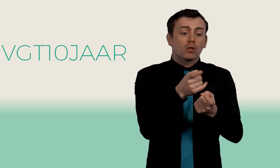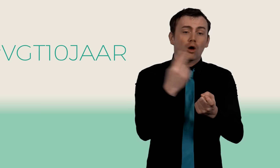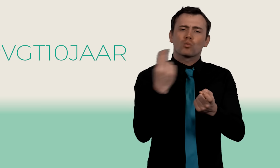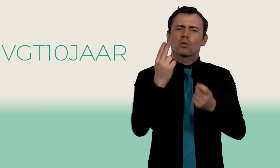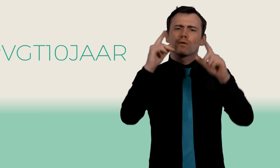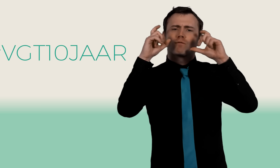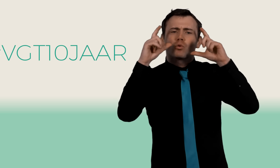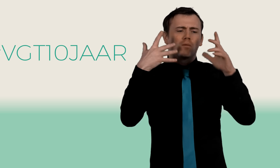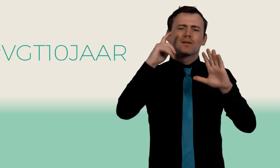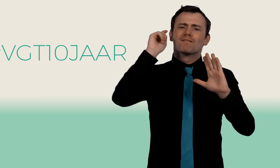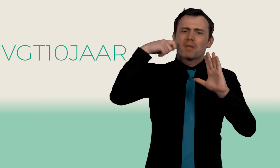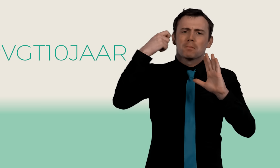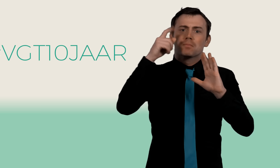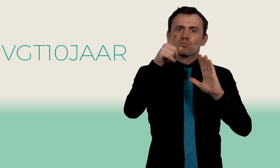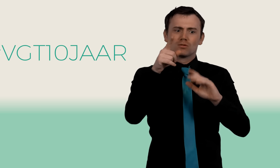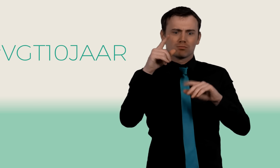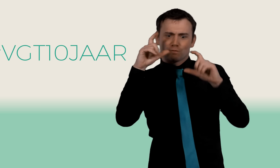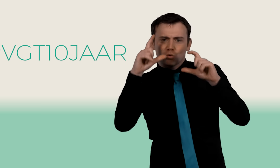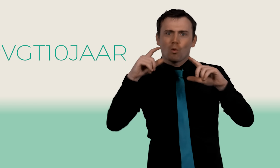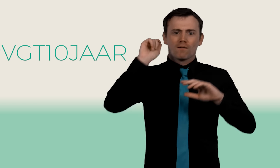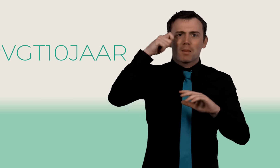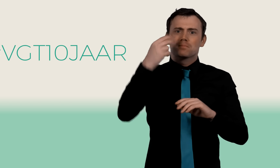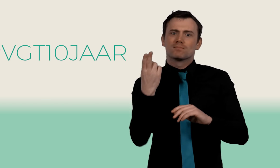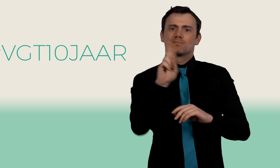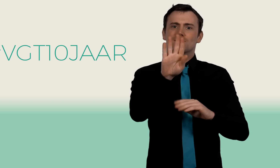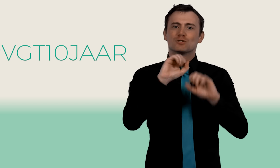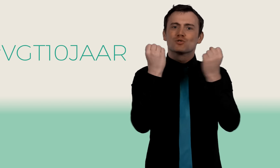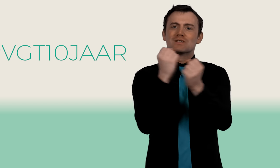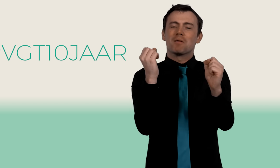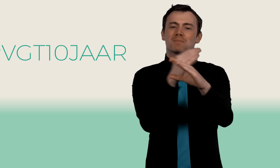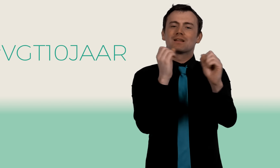Bijvoorbeeld een foto of een filmpje, die je dan deelt op de sociale media.